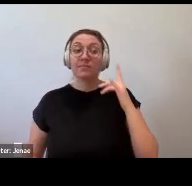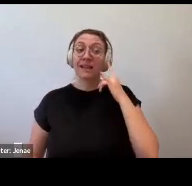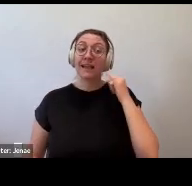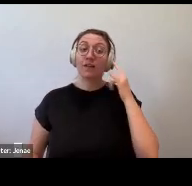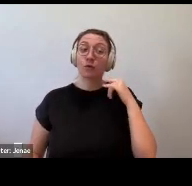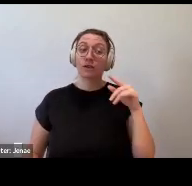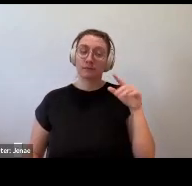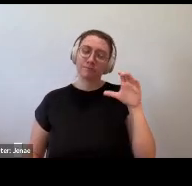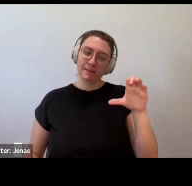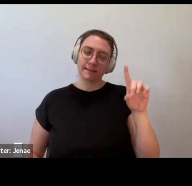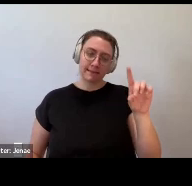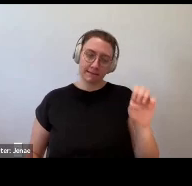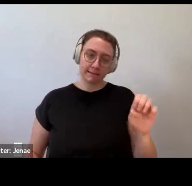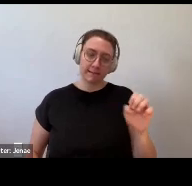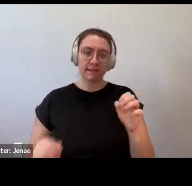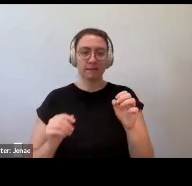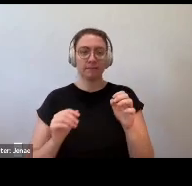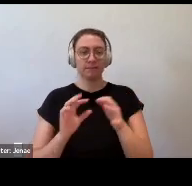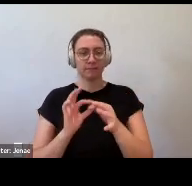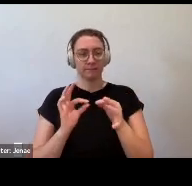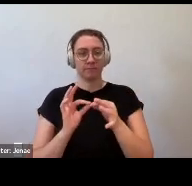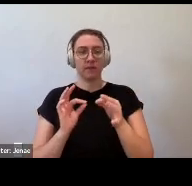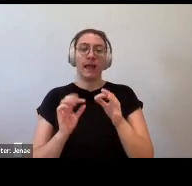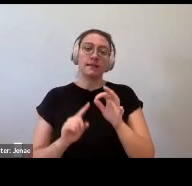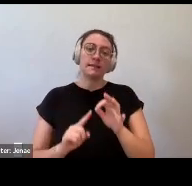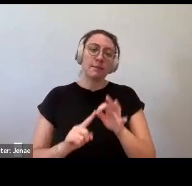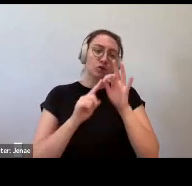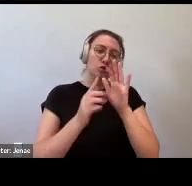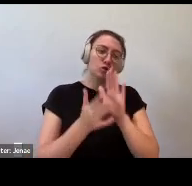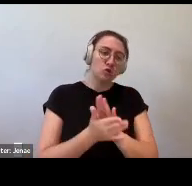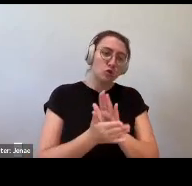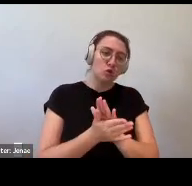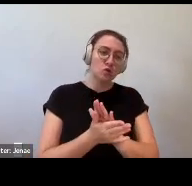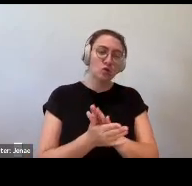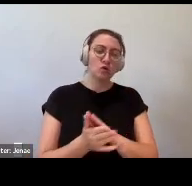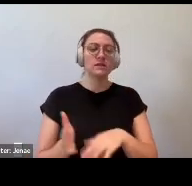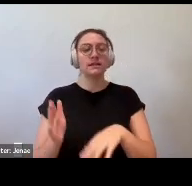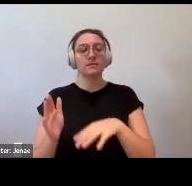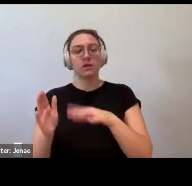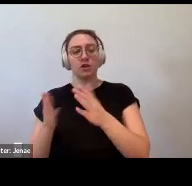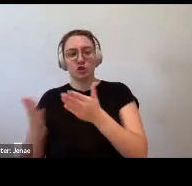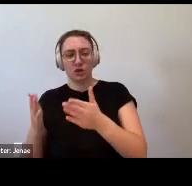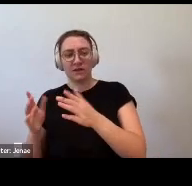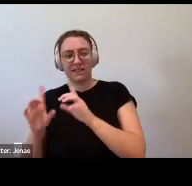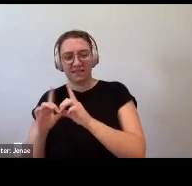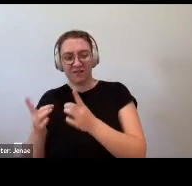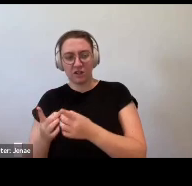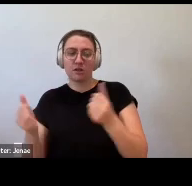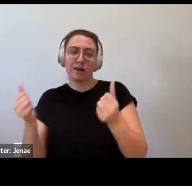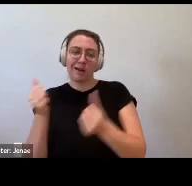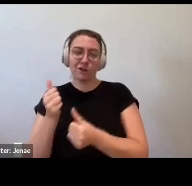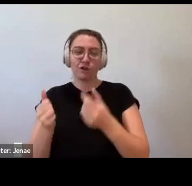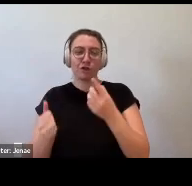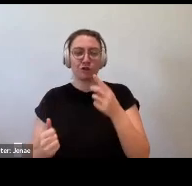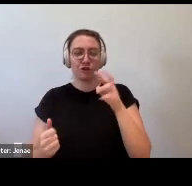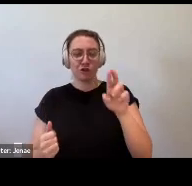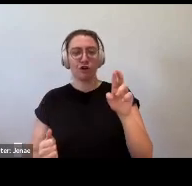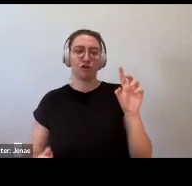División de Escuelas y Servicios Especiales Estatales del Departamento de Educación de California, bajo la dirección de la Dra. Nancy Hlibok Amann,